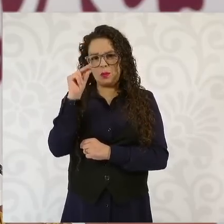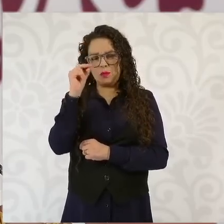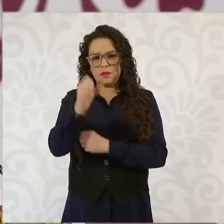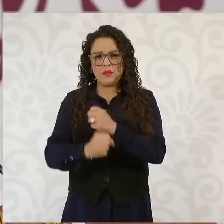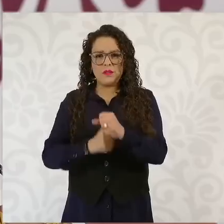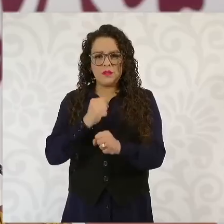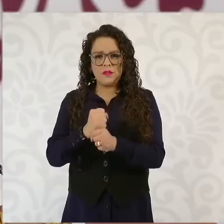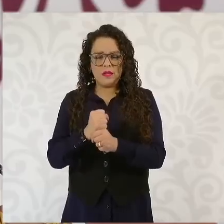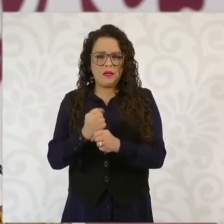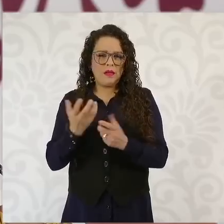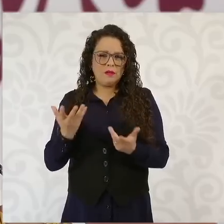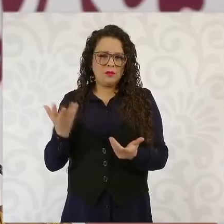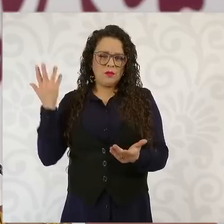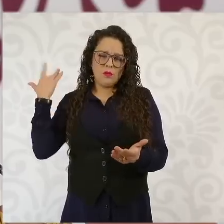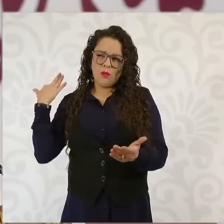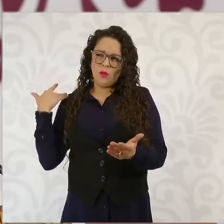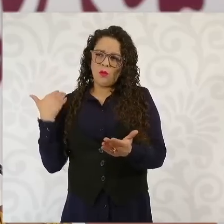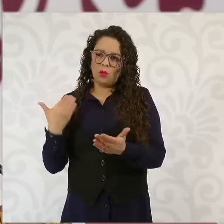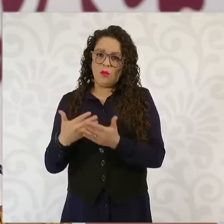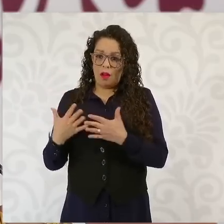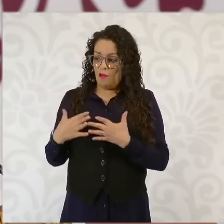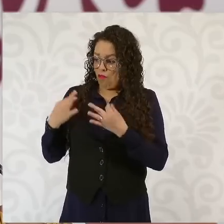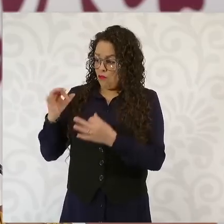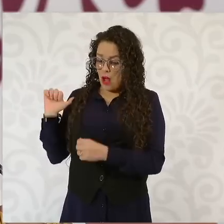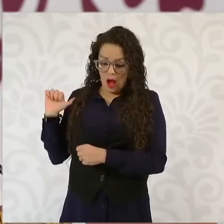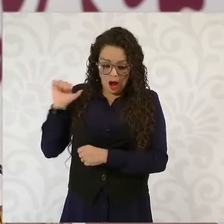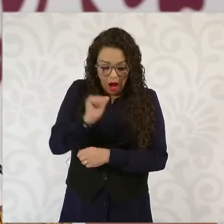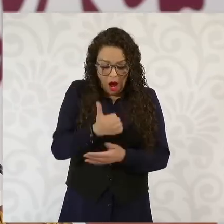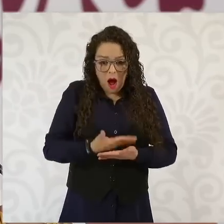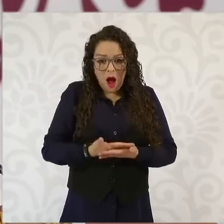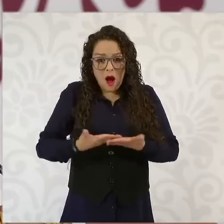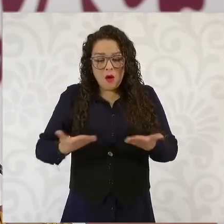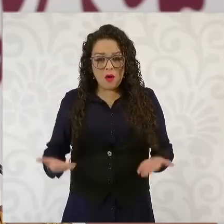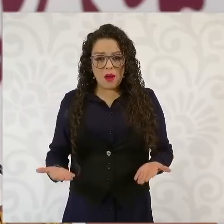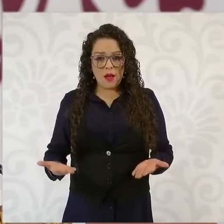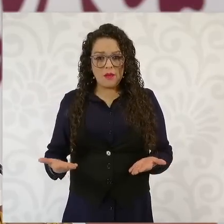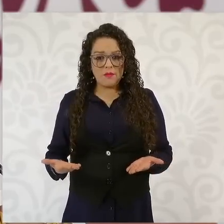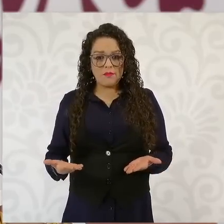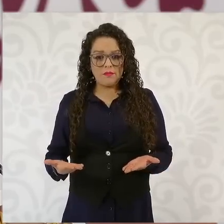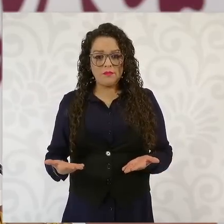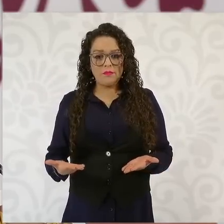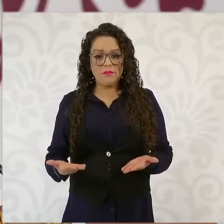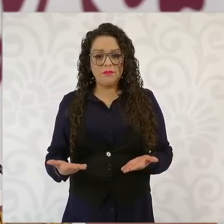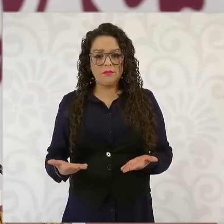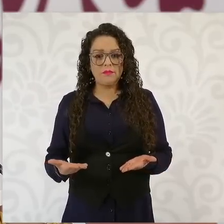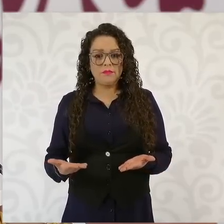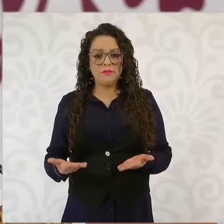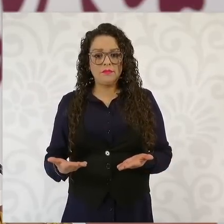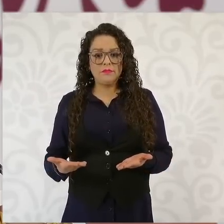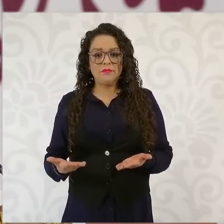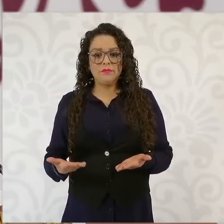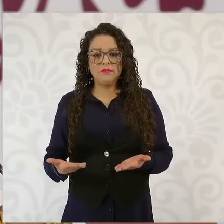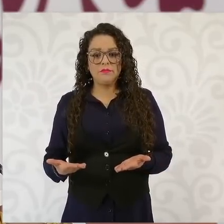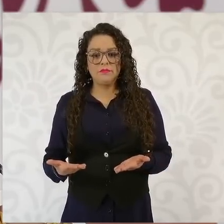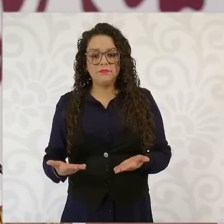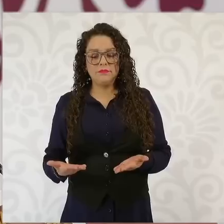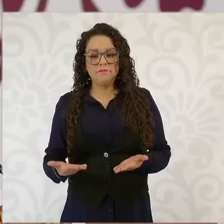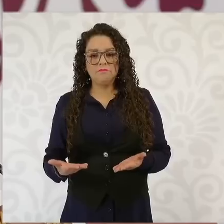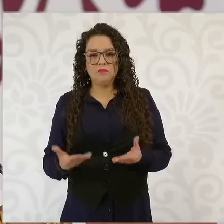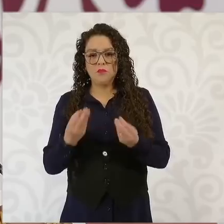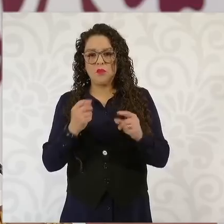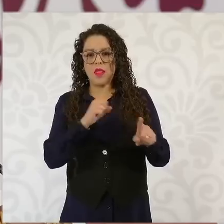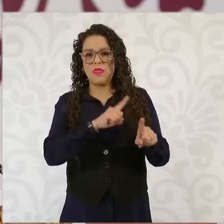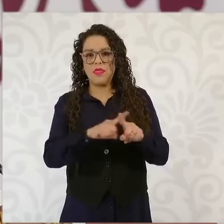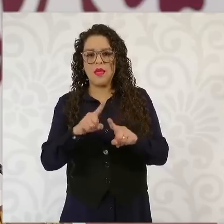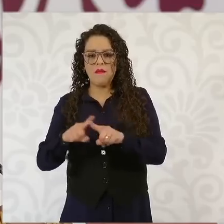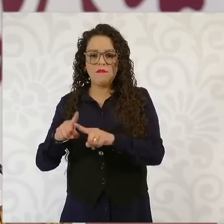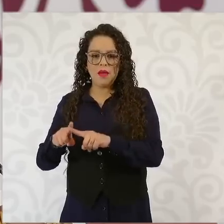Eh pues viviendo una serie de tácticas que nos han permitido pues tomar esta referencia